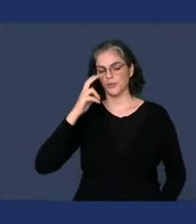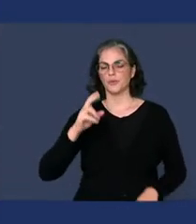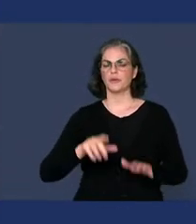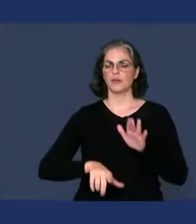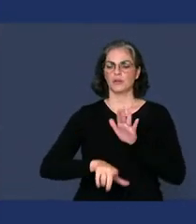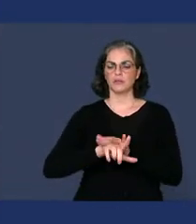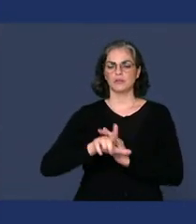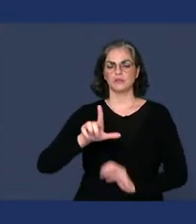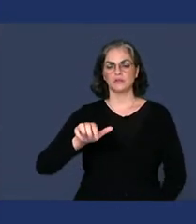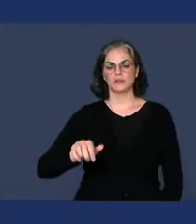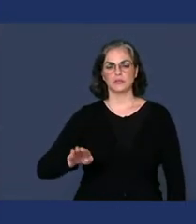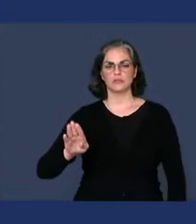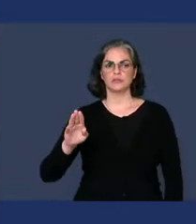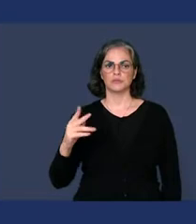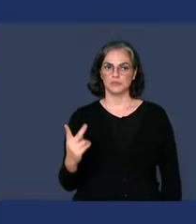EMERGENCIAL PARA CULTURA. ESSA